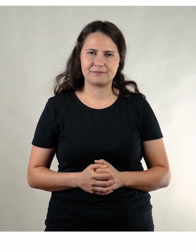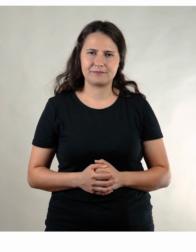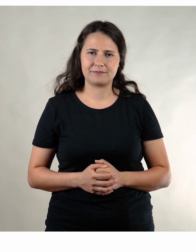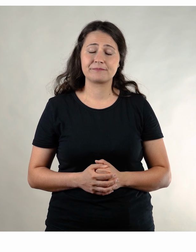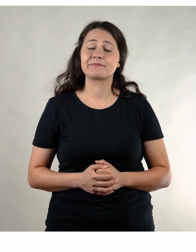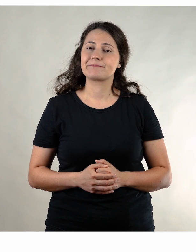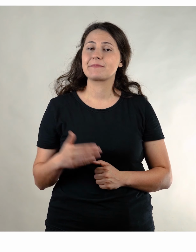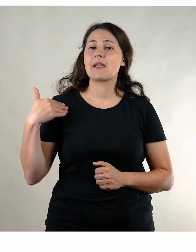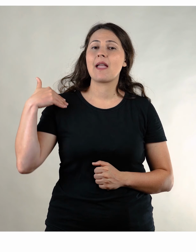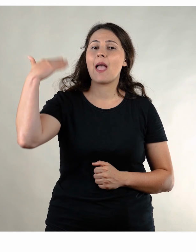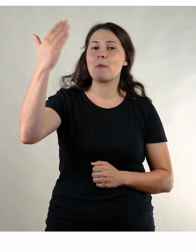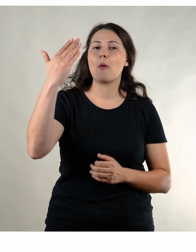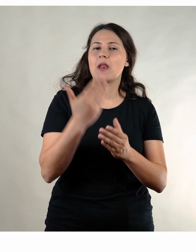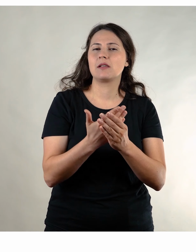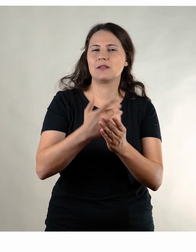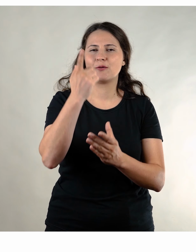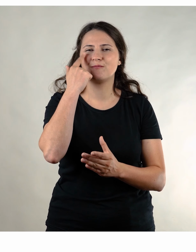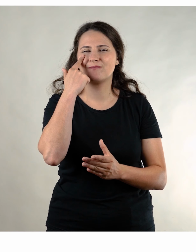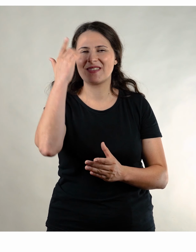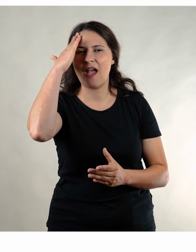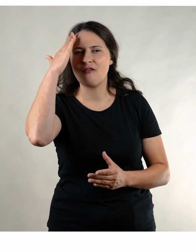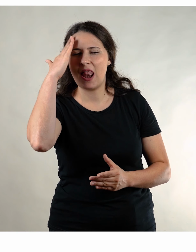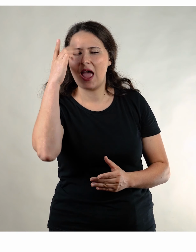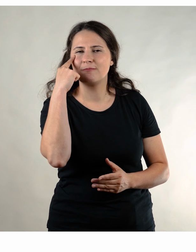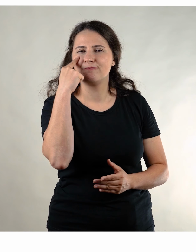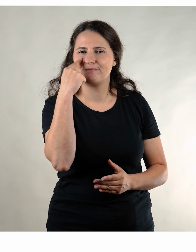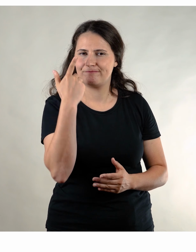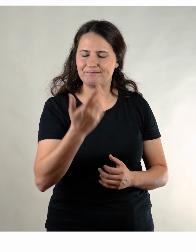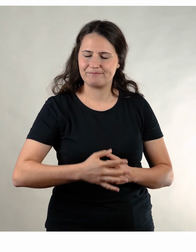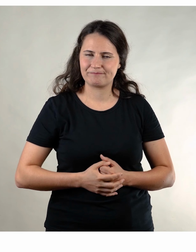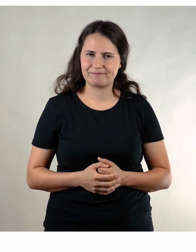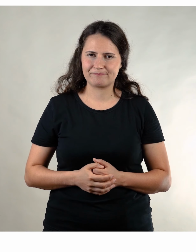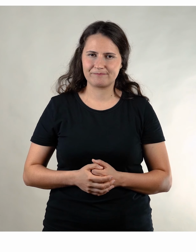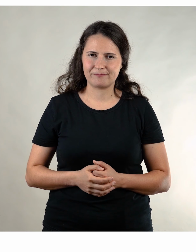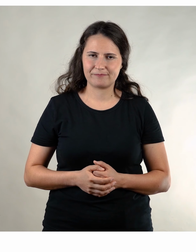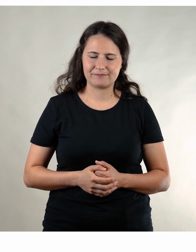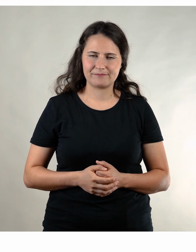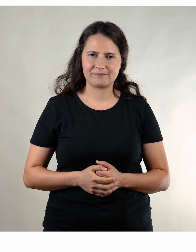Επόμενες Ενότητες